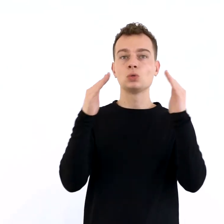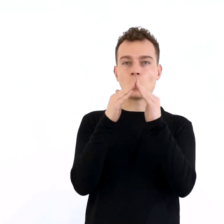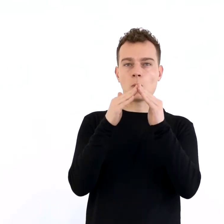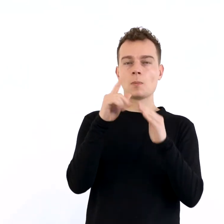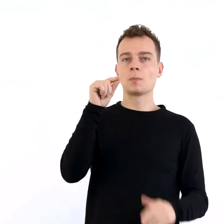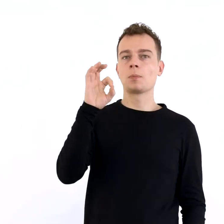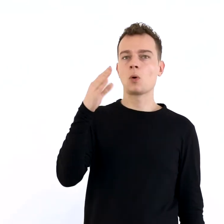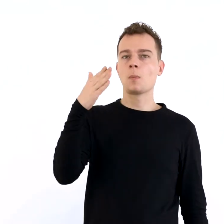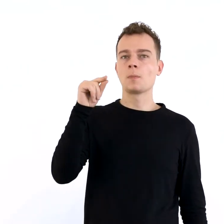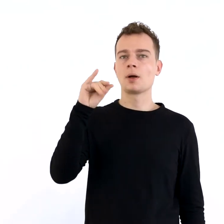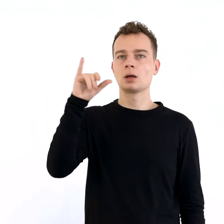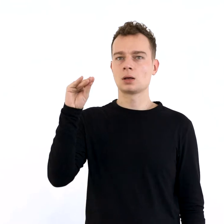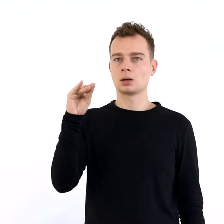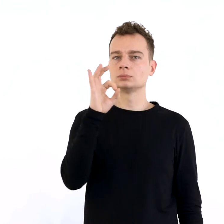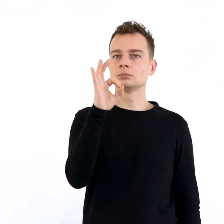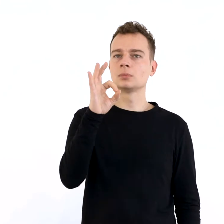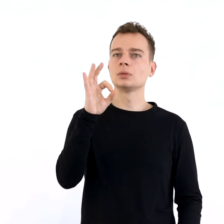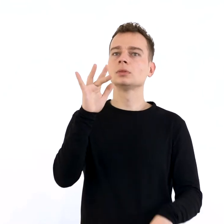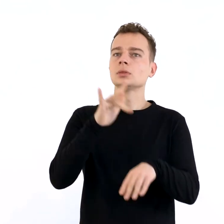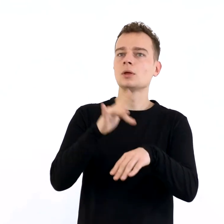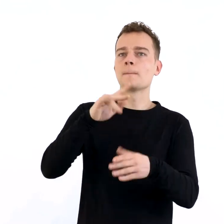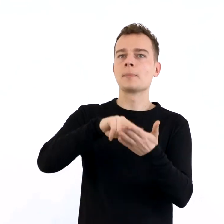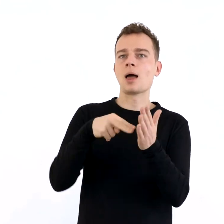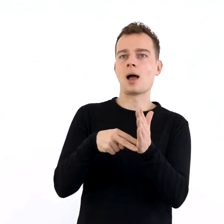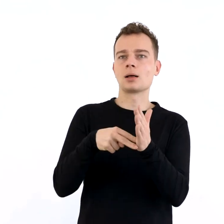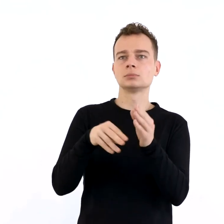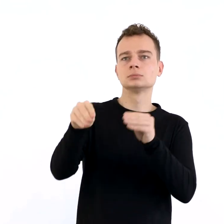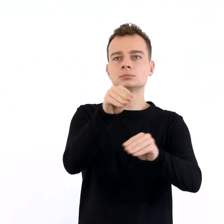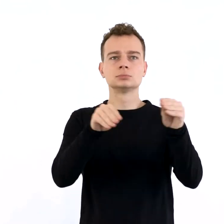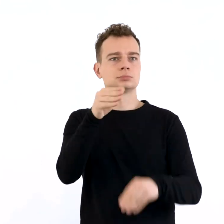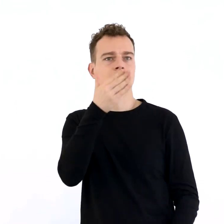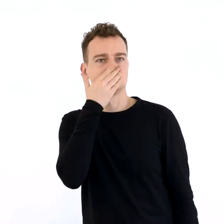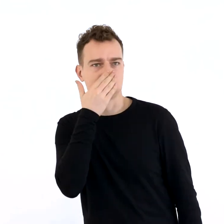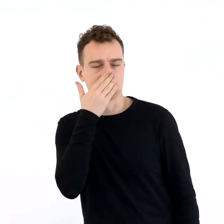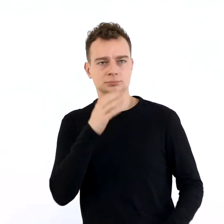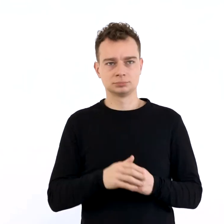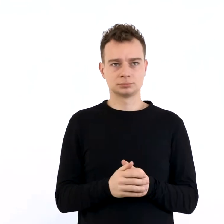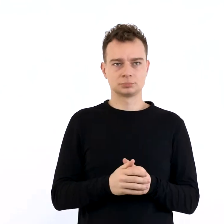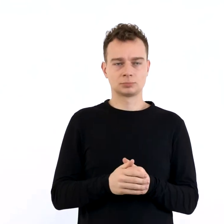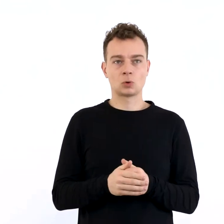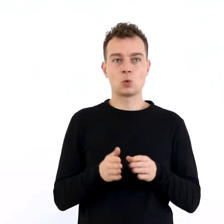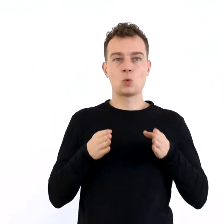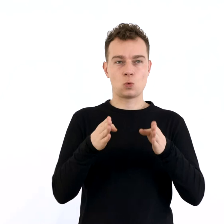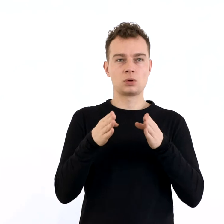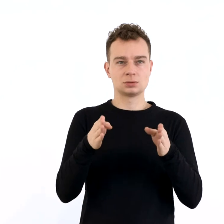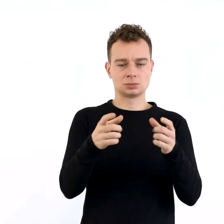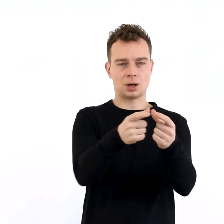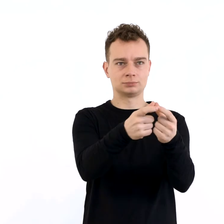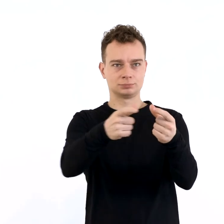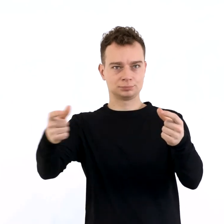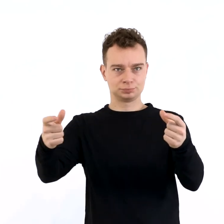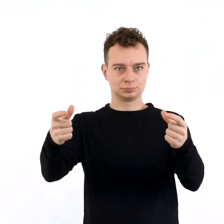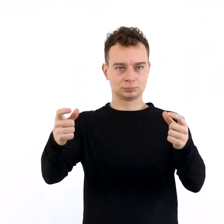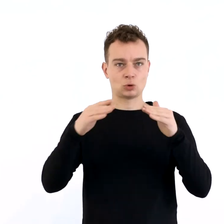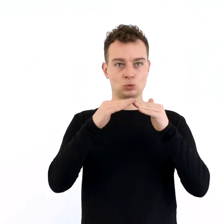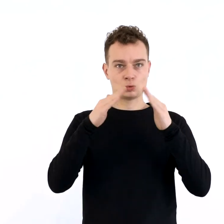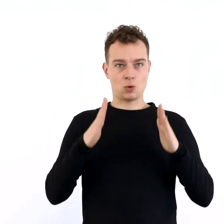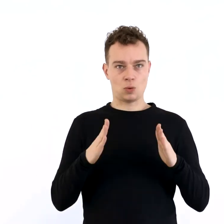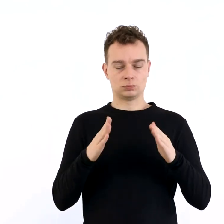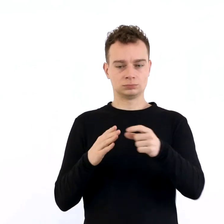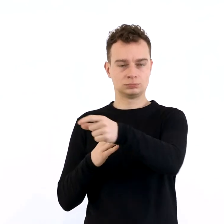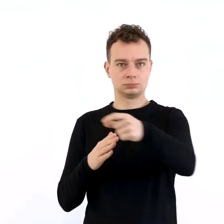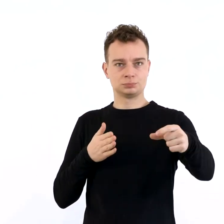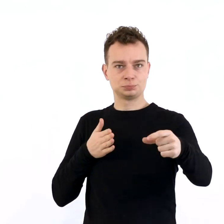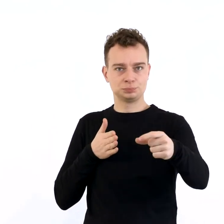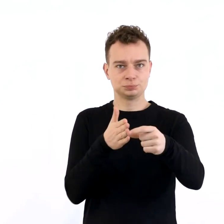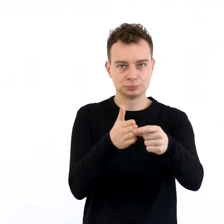Typowy dom pompejański rozplanowany był wzdłuż osi prostopadłej do ulicy.